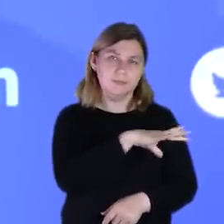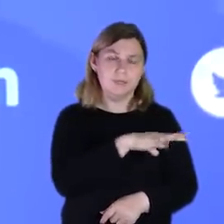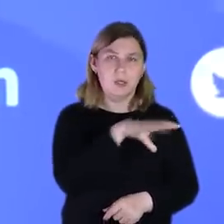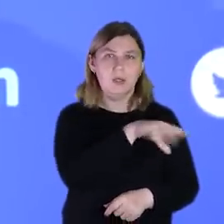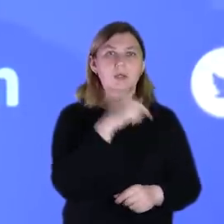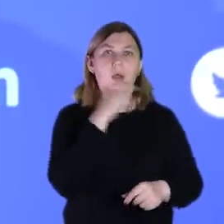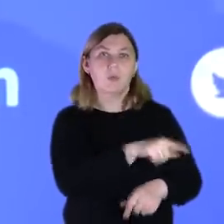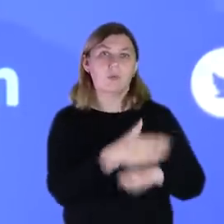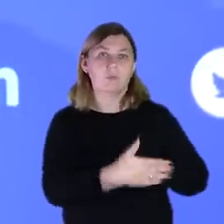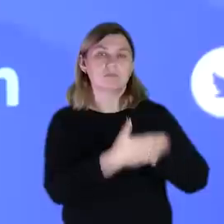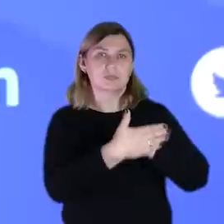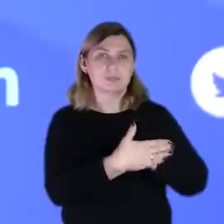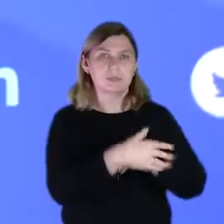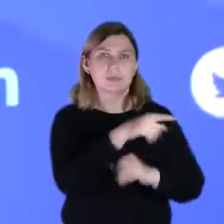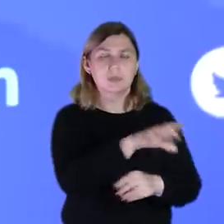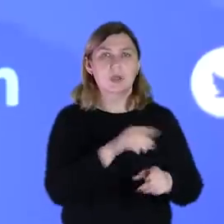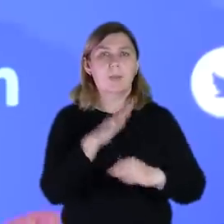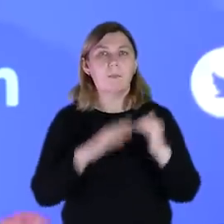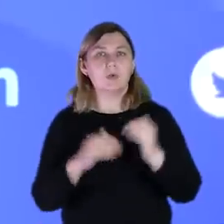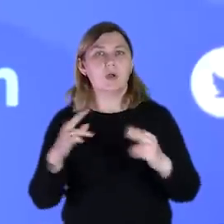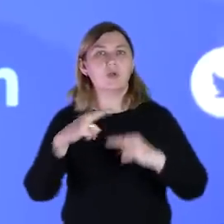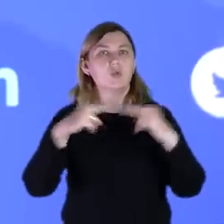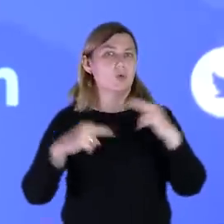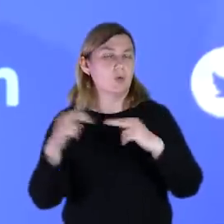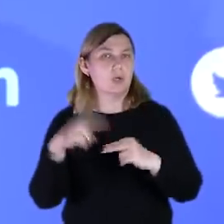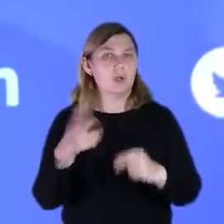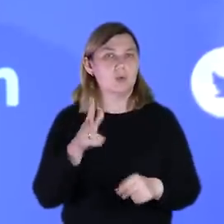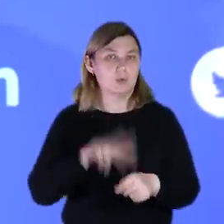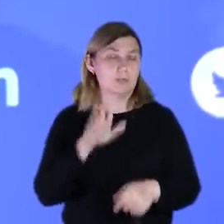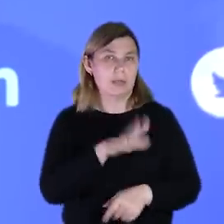oparł jeśli chodzi o budowanie struktur, do których musiał mieć pełne zaufanie.